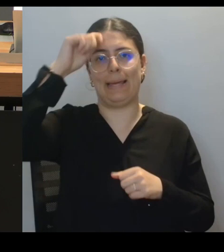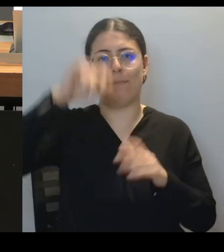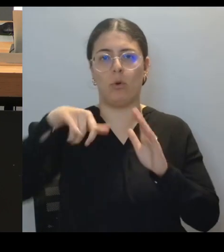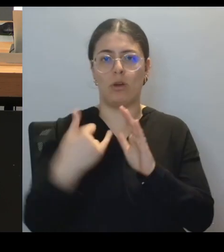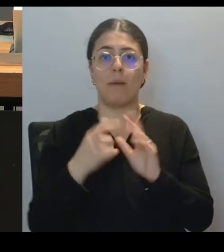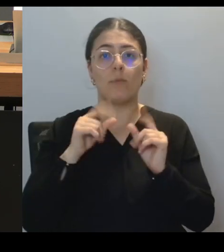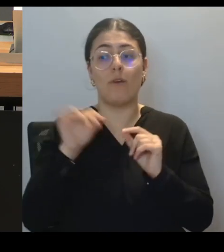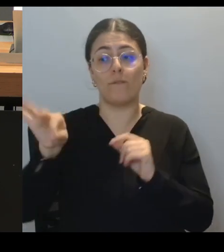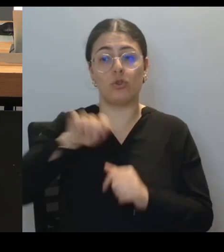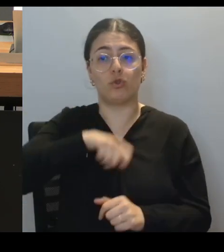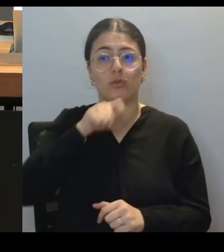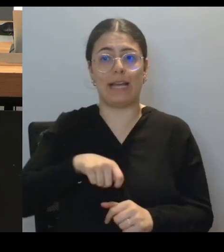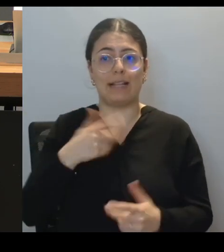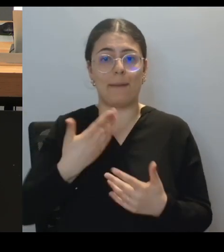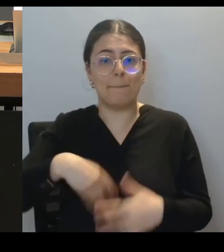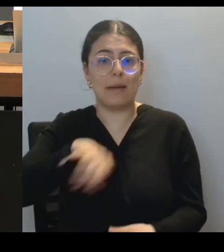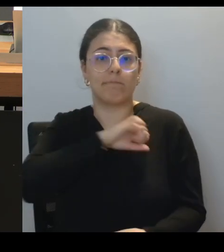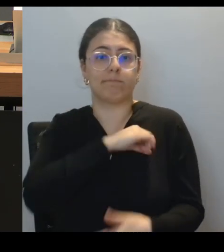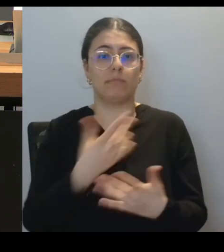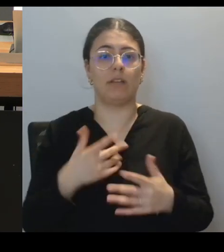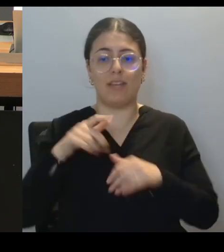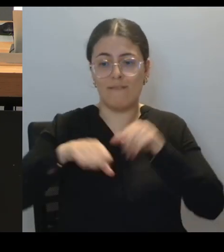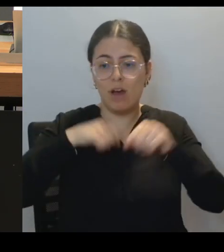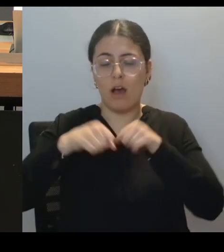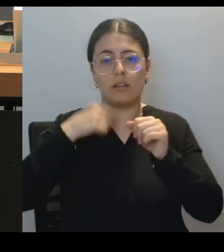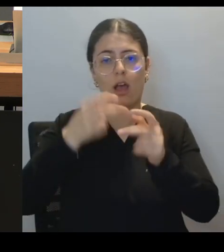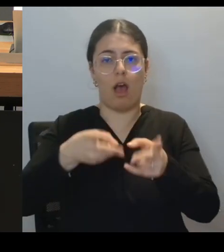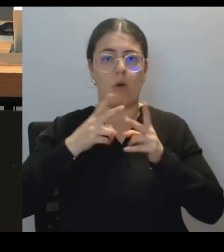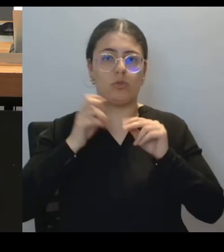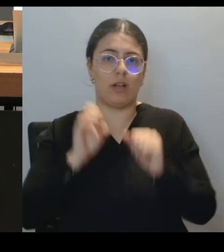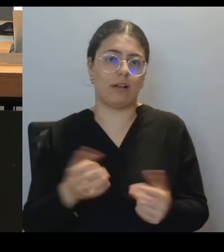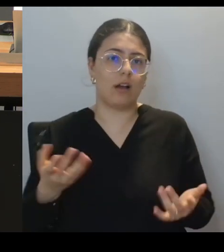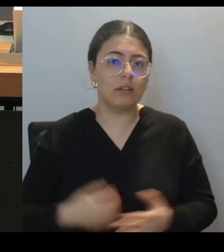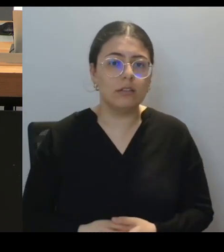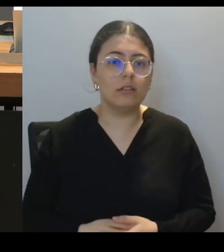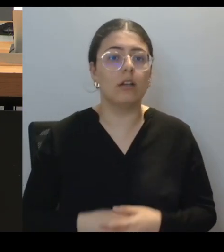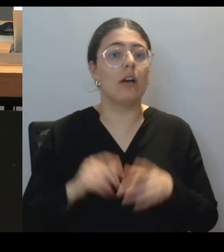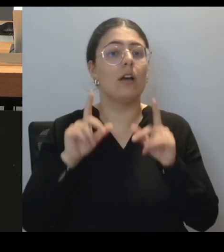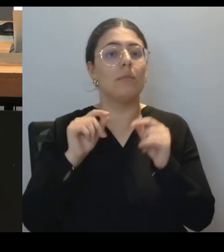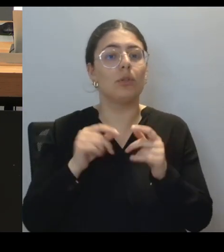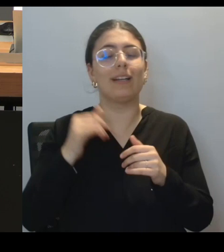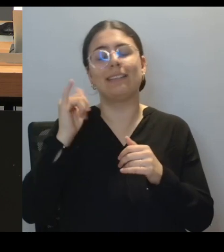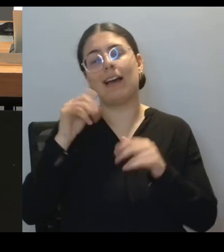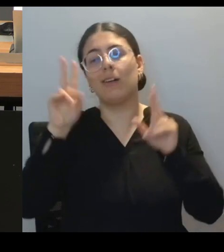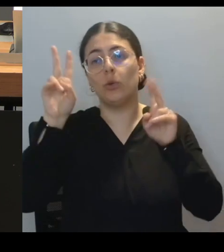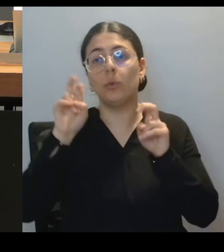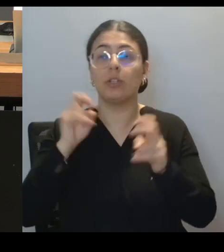Insofern nette Überschrift, schlechter Antrag. Leider, leider. Und darüber